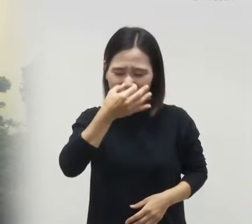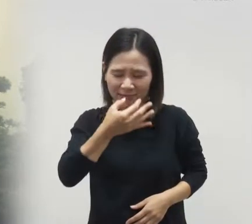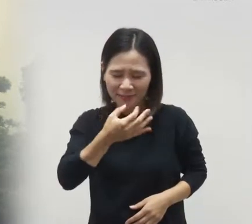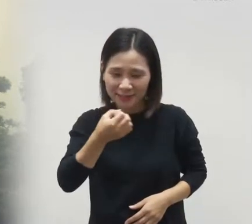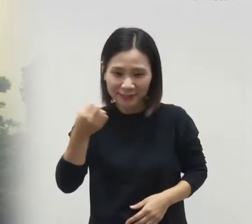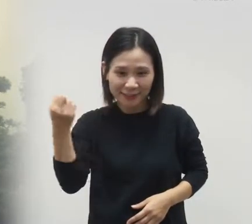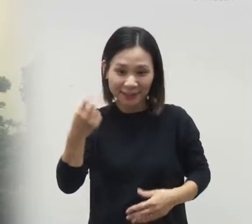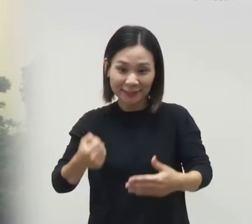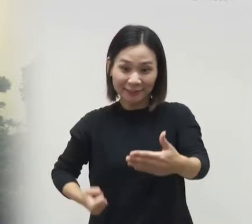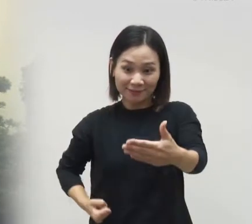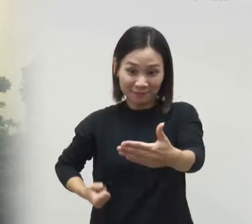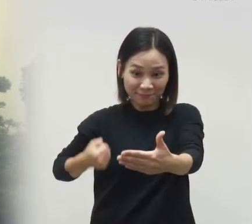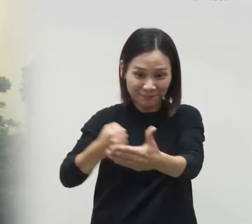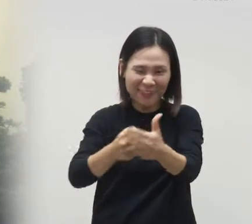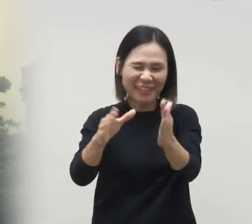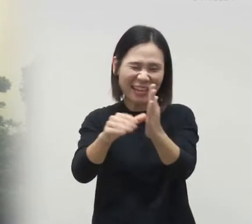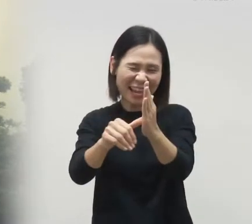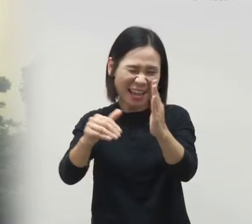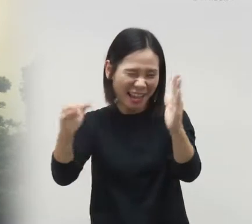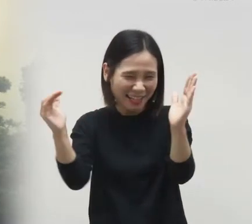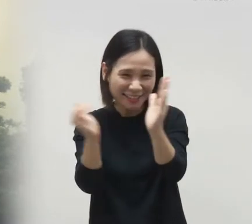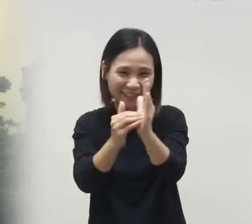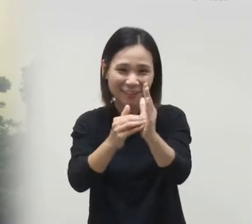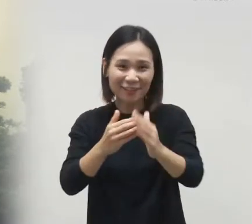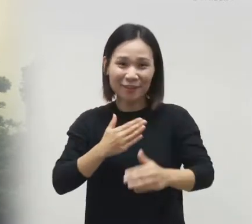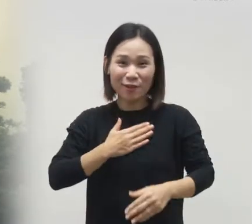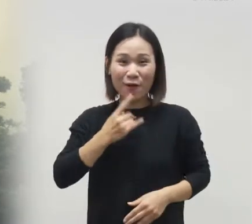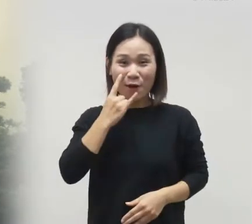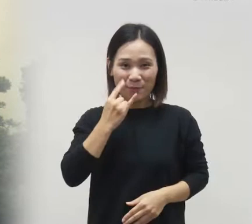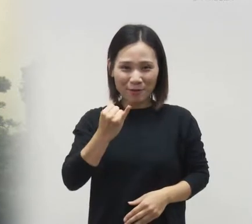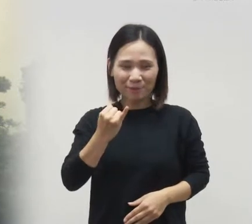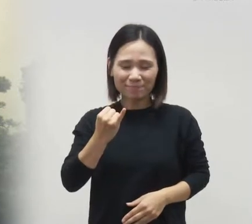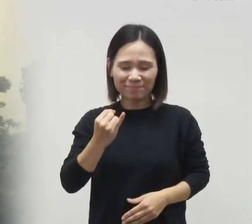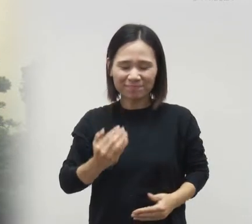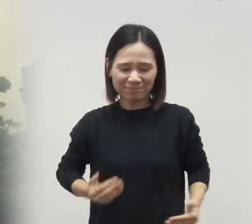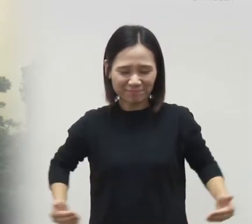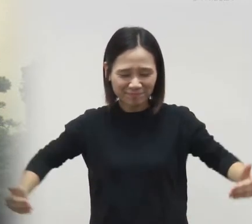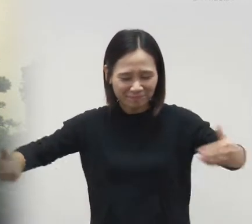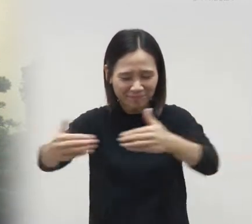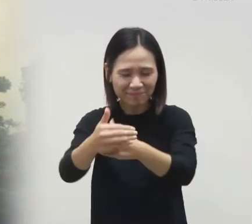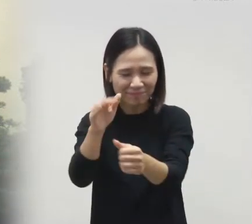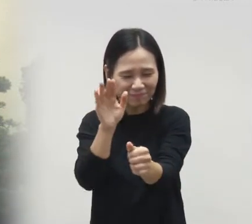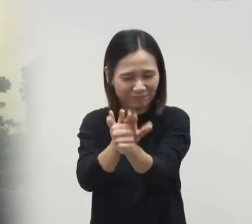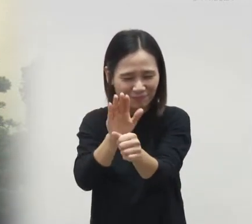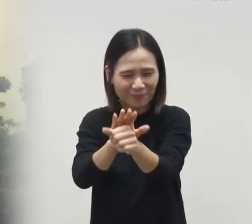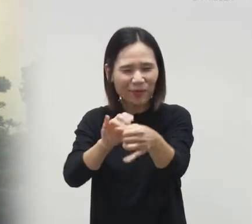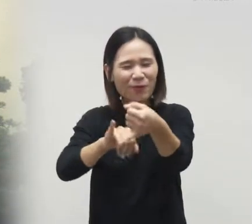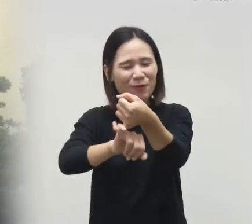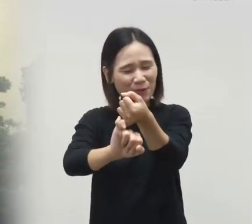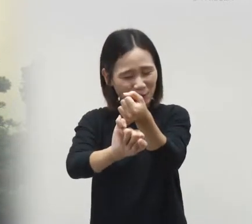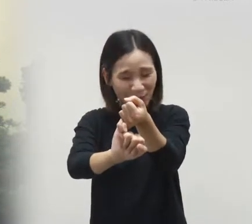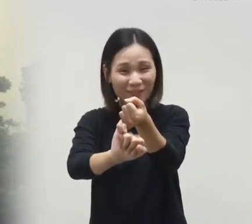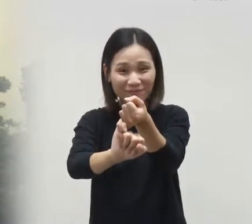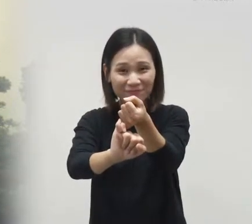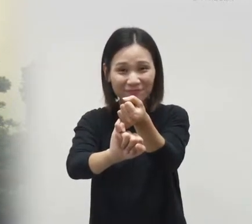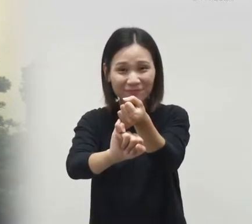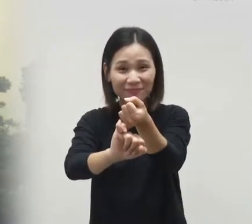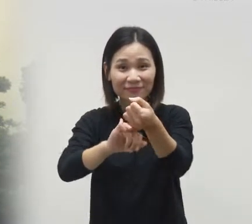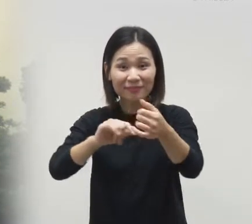다시 날아오를 힘이 생길 때까지 엄마가 꼭 안아 줄게.